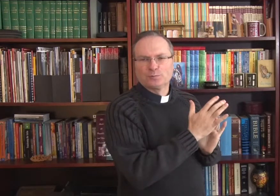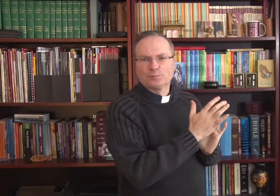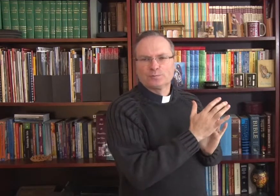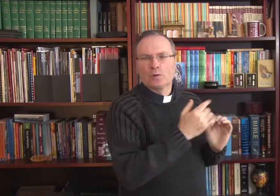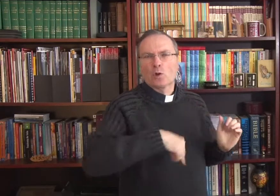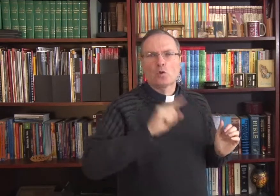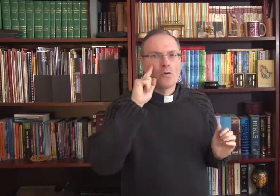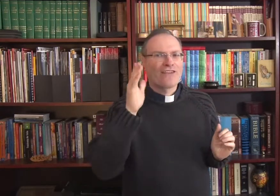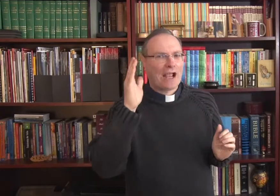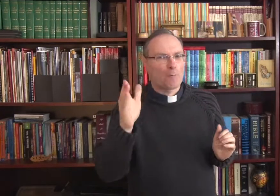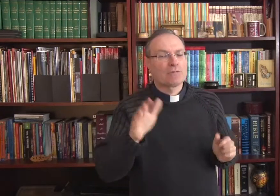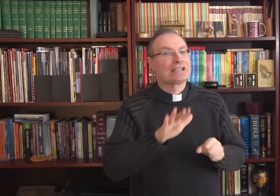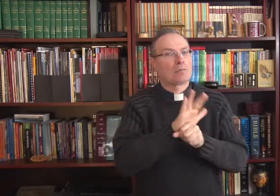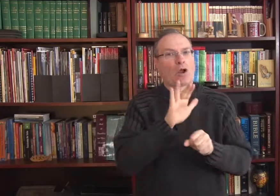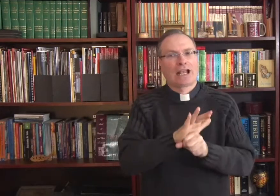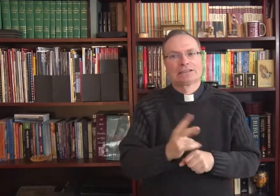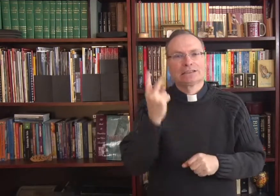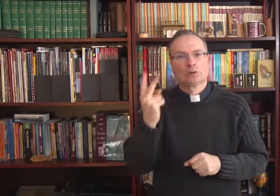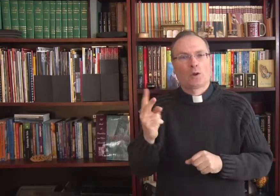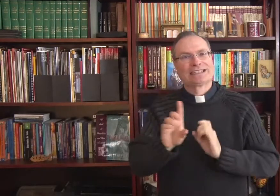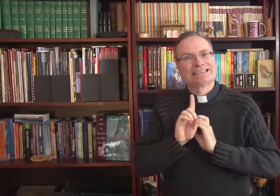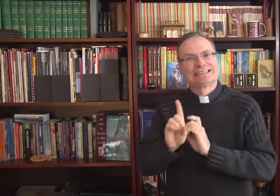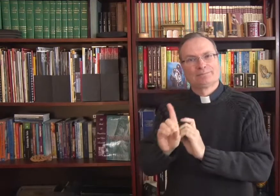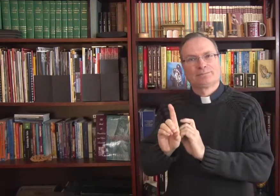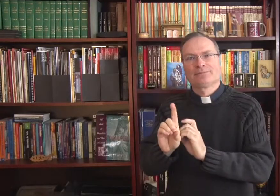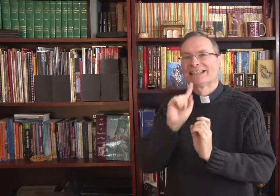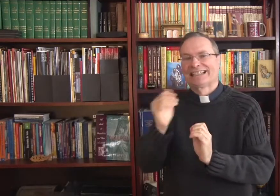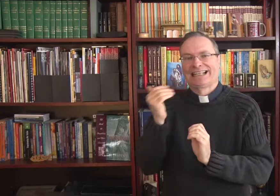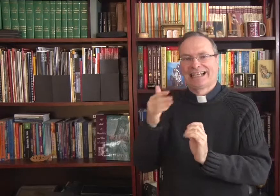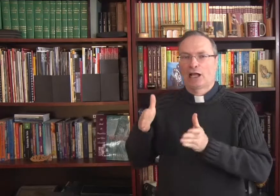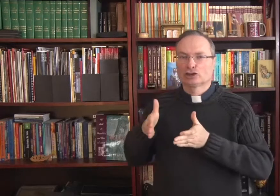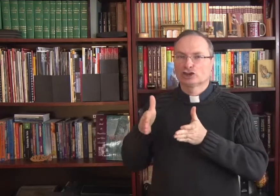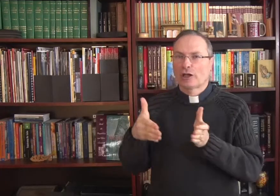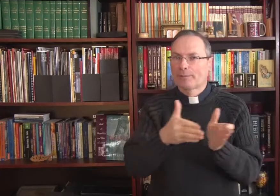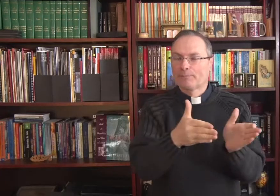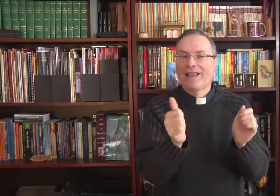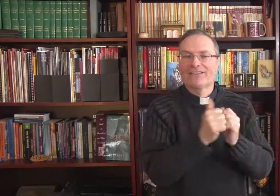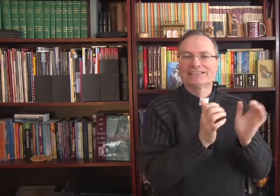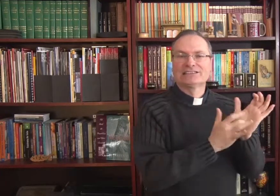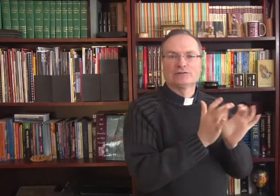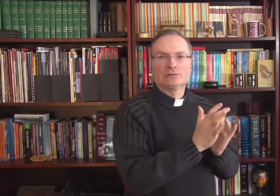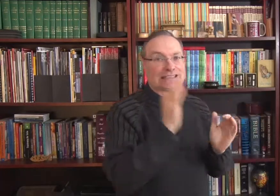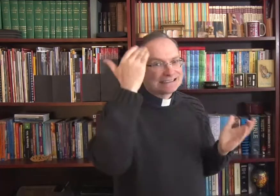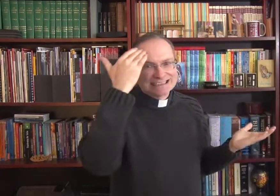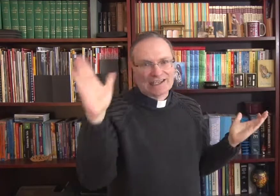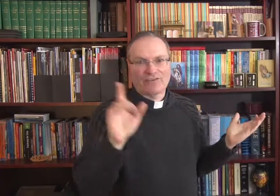Nous verrons le témoignage des deux disciples qui était en chemin avec Jésus sans savoir